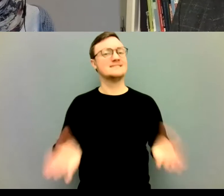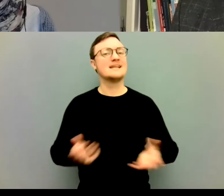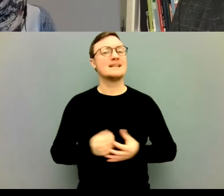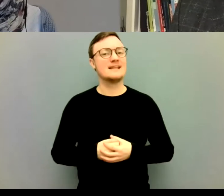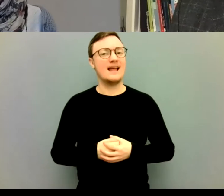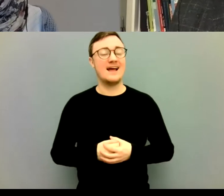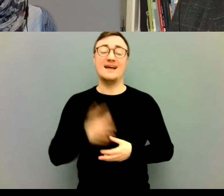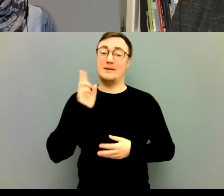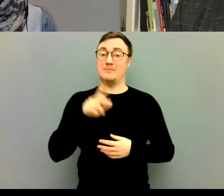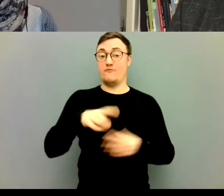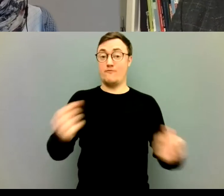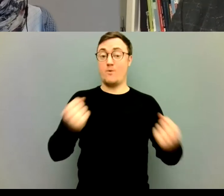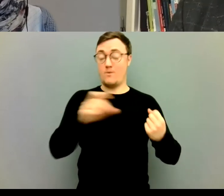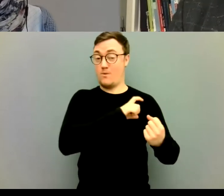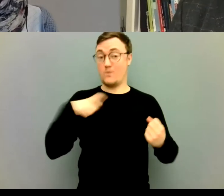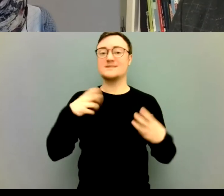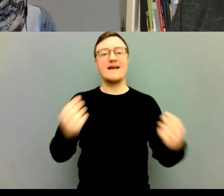är med, men kommer inte på nåt.